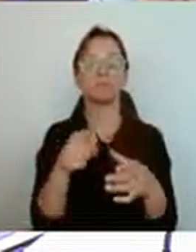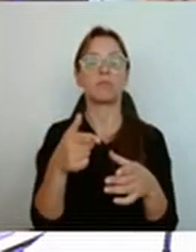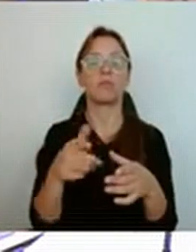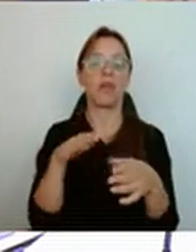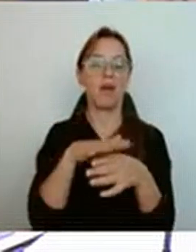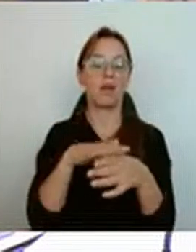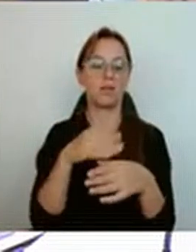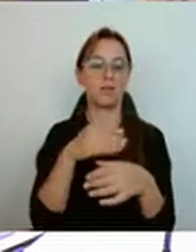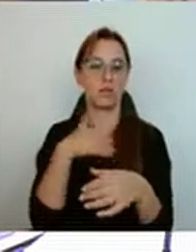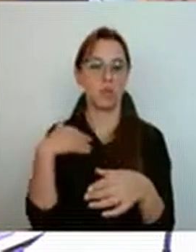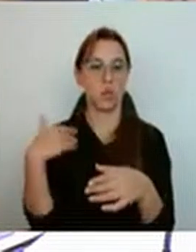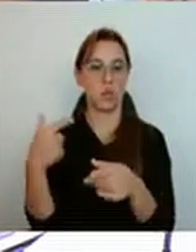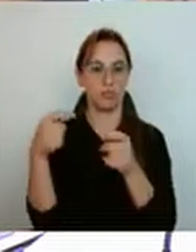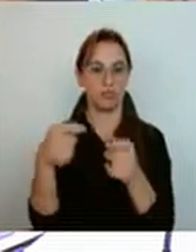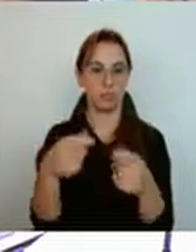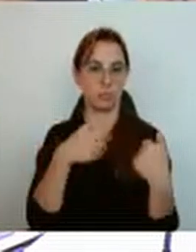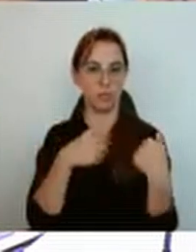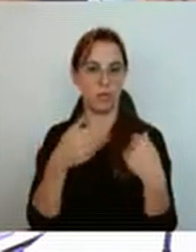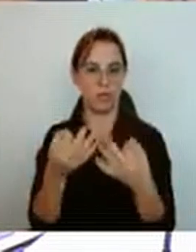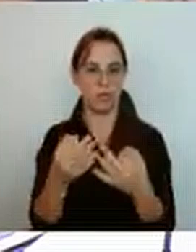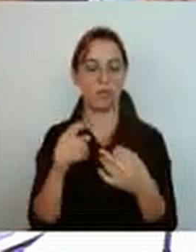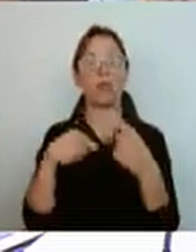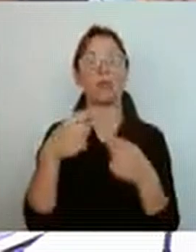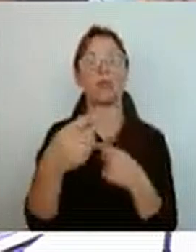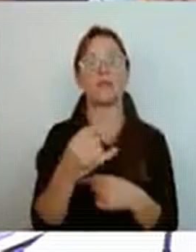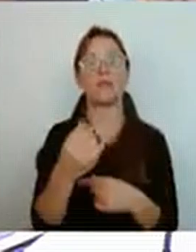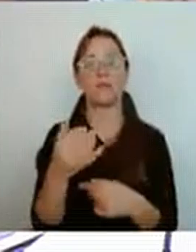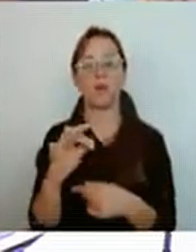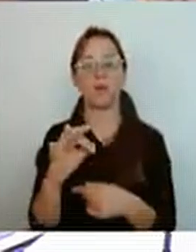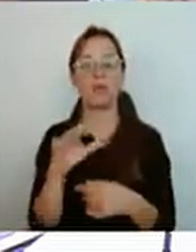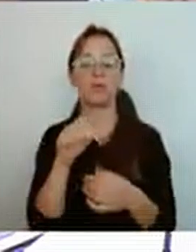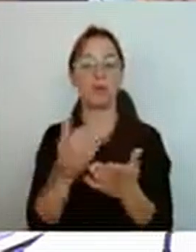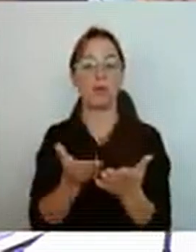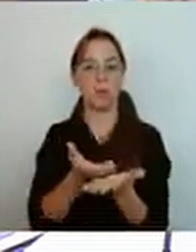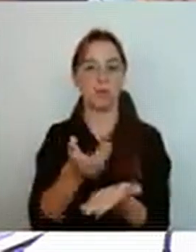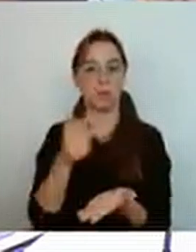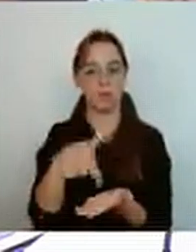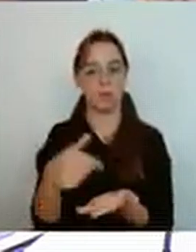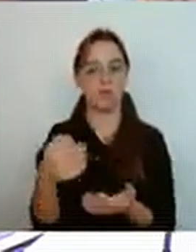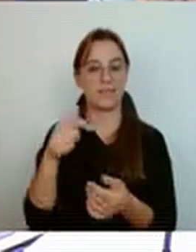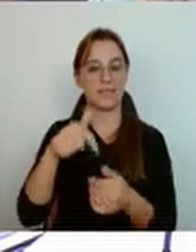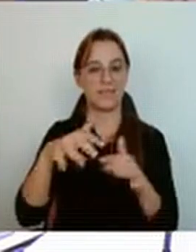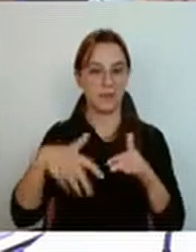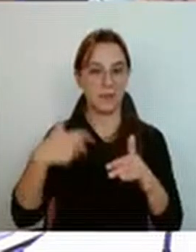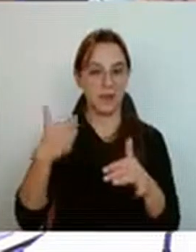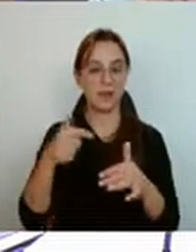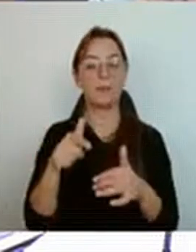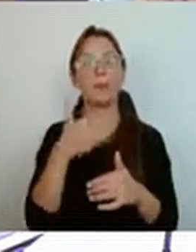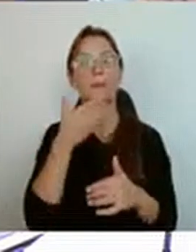durante a votação da proposta deste concelho que vem aqui à Assembleia,